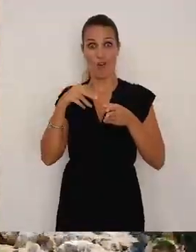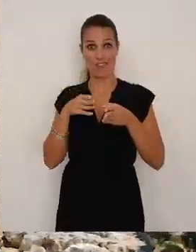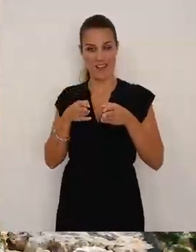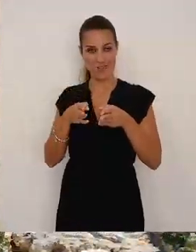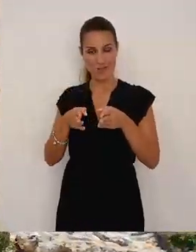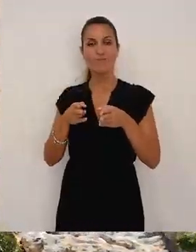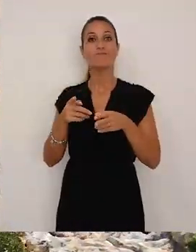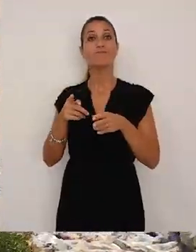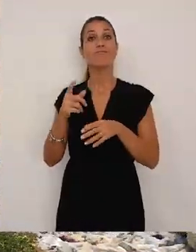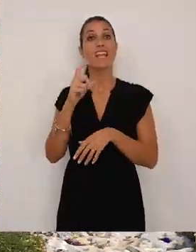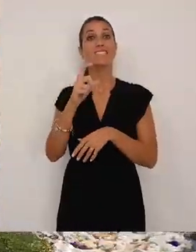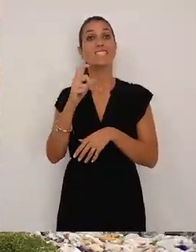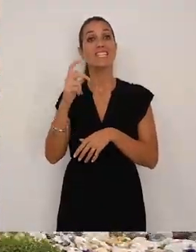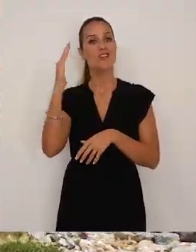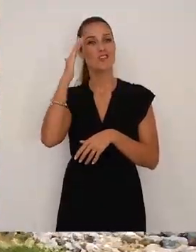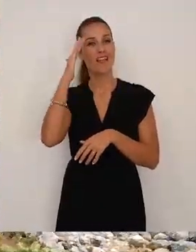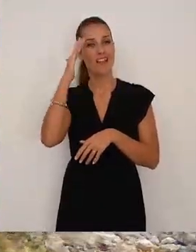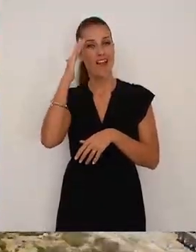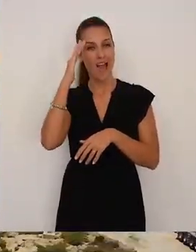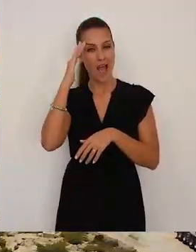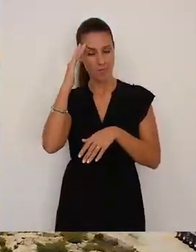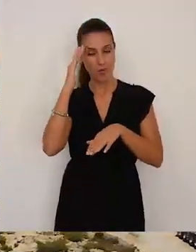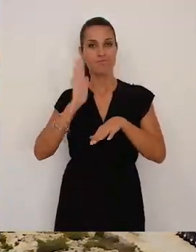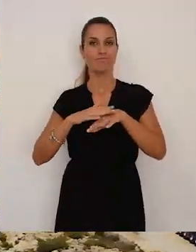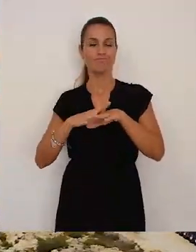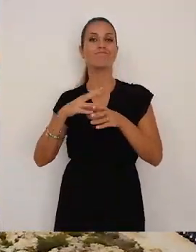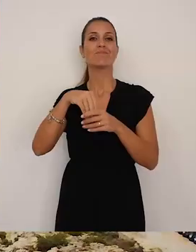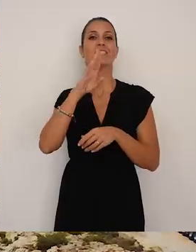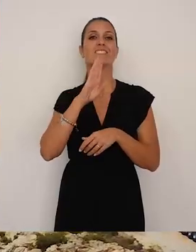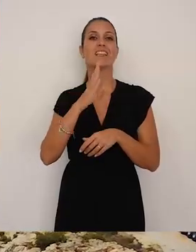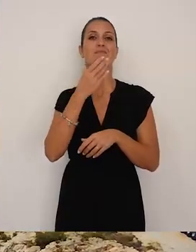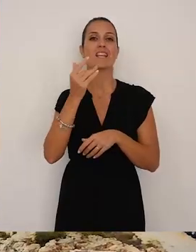Rientrante nel territorio di Castrignano del Capo, Santa Maria di Leuca è tra le località